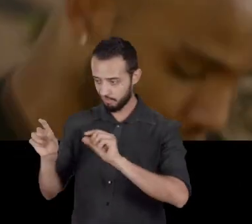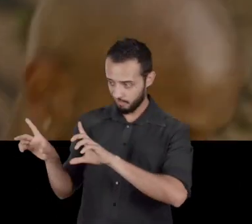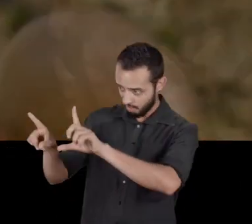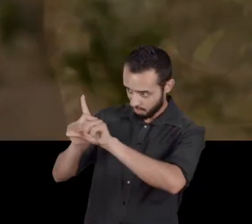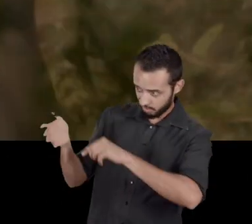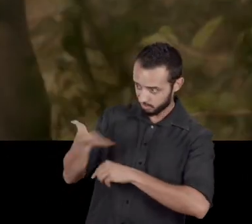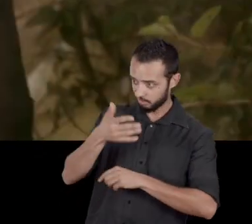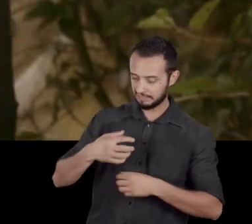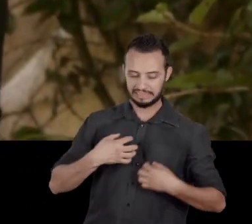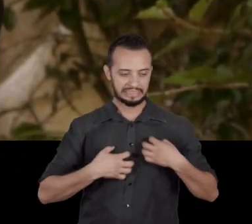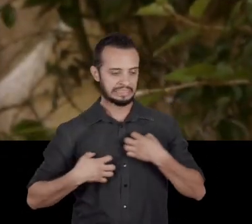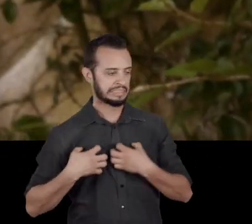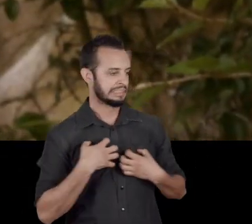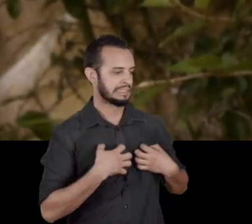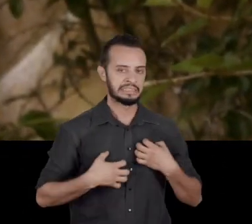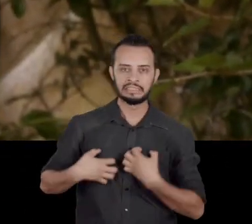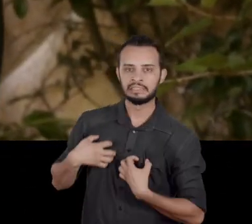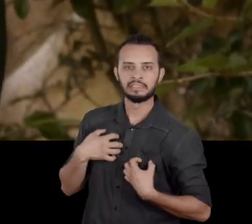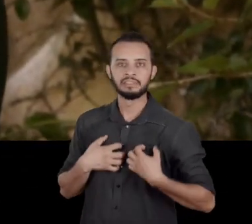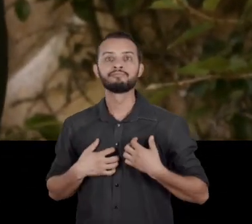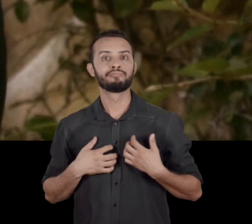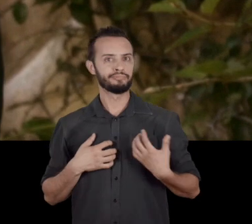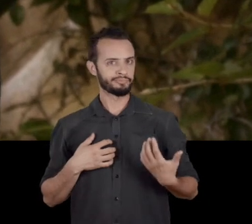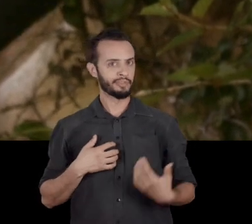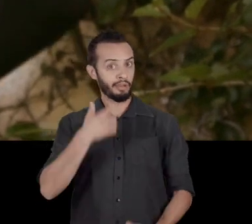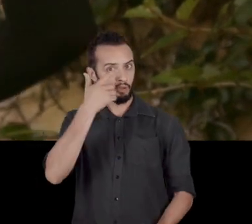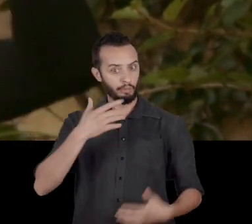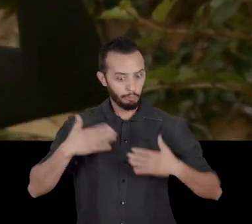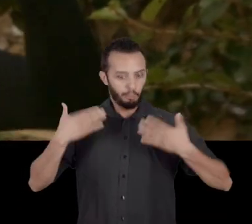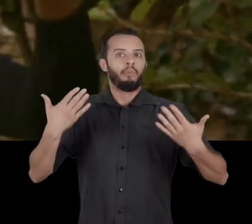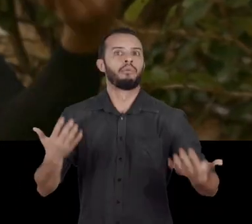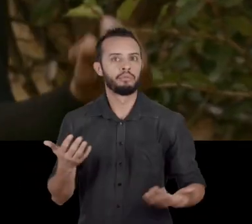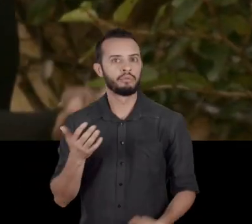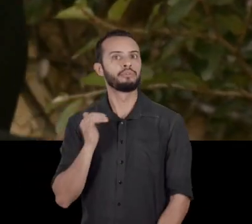mais elas ficam angustiadas. Eu já comentei porque me espanta